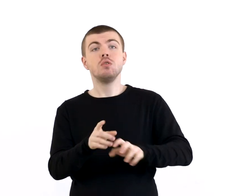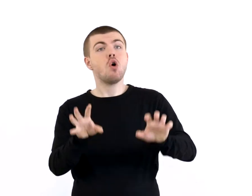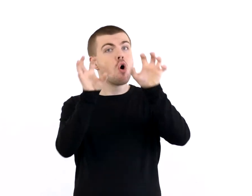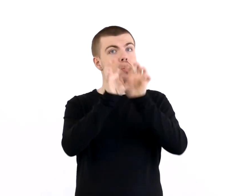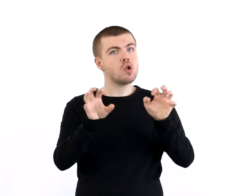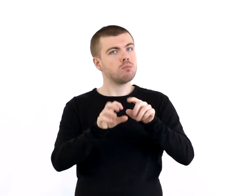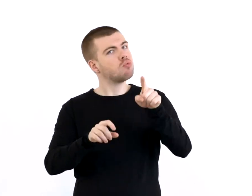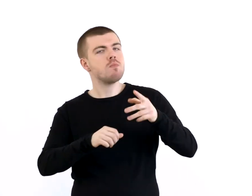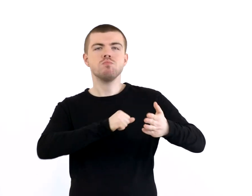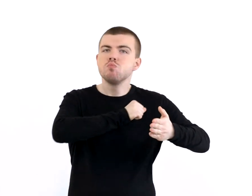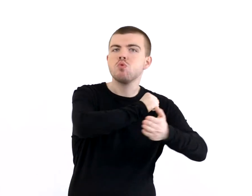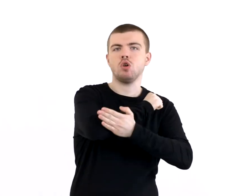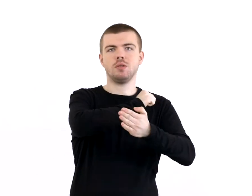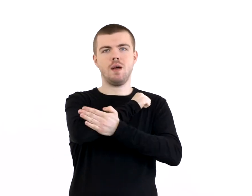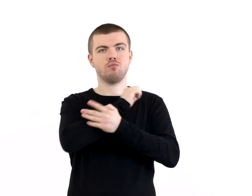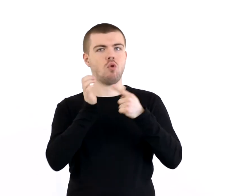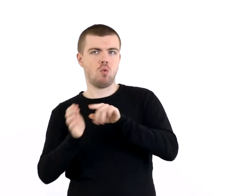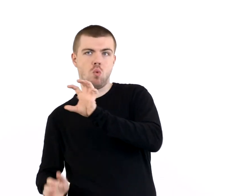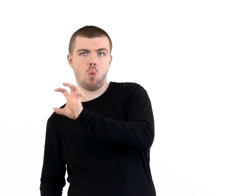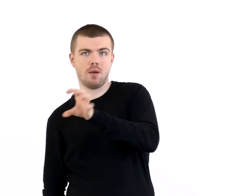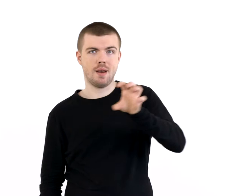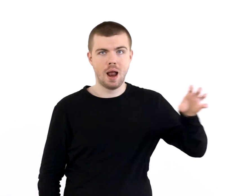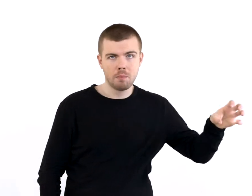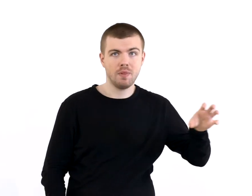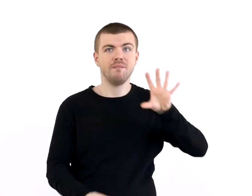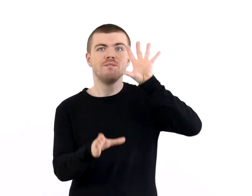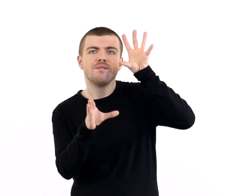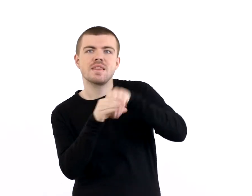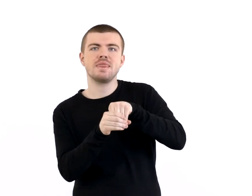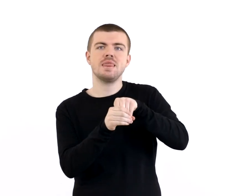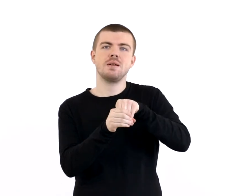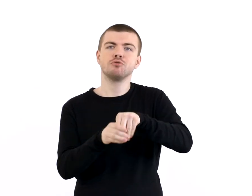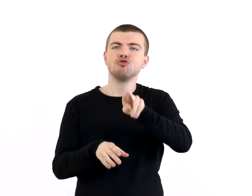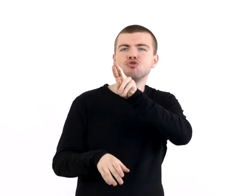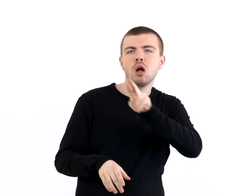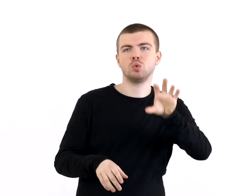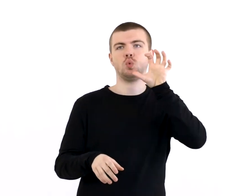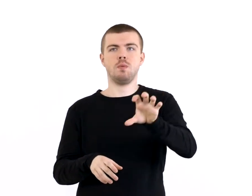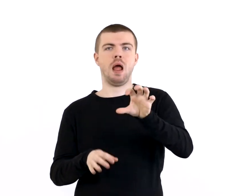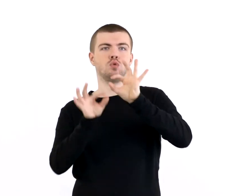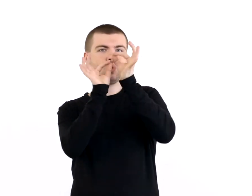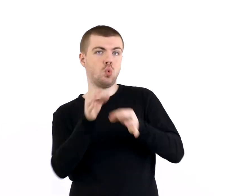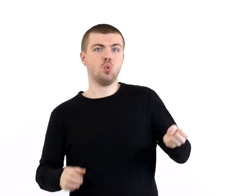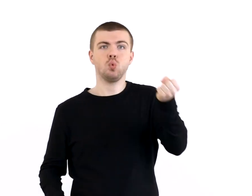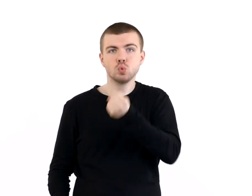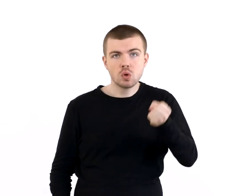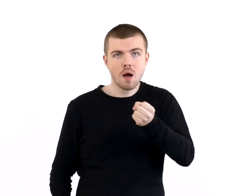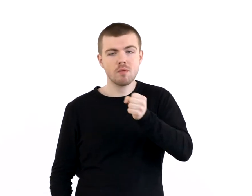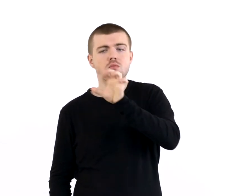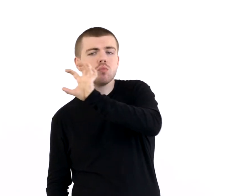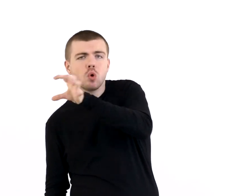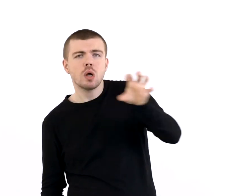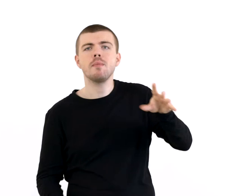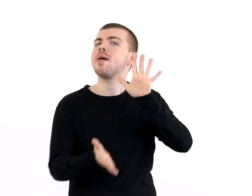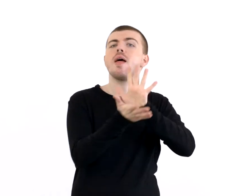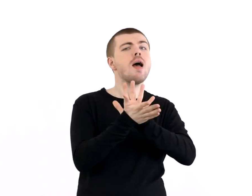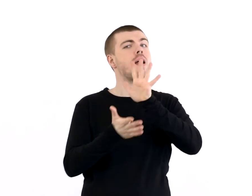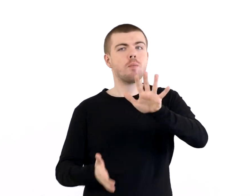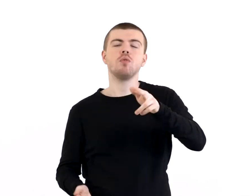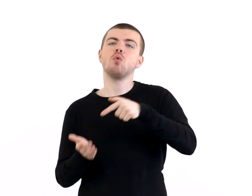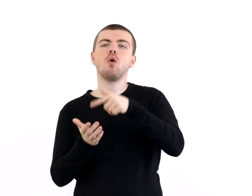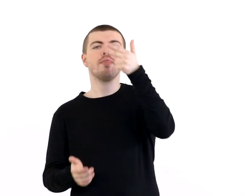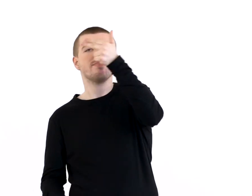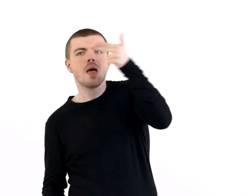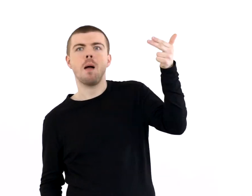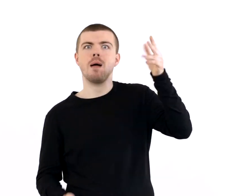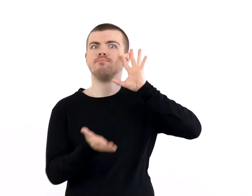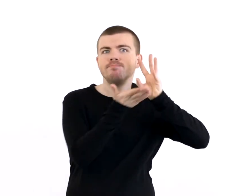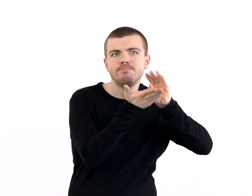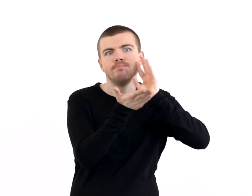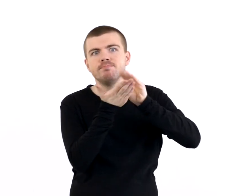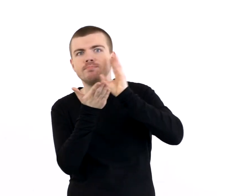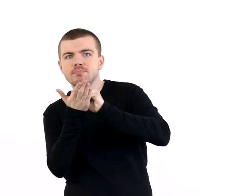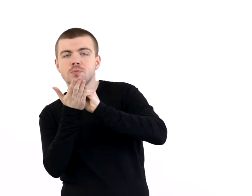Podstawą zdobnictwa był ornament, którego cechą charakterystyczną jest powtarzalność motywu,